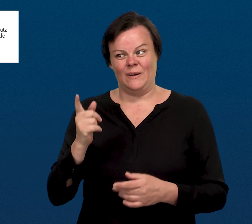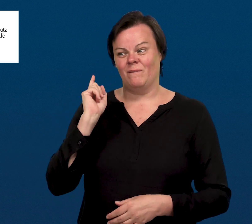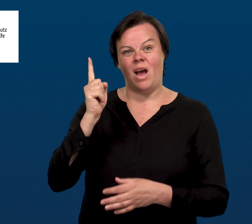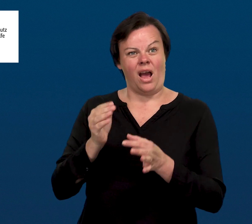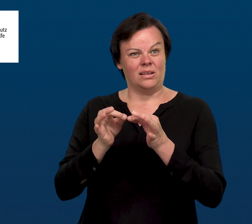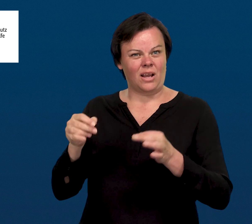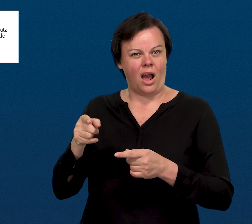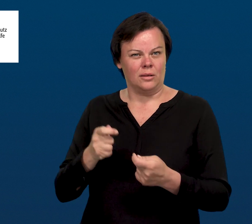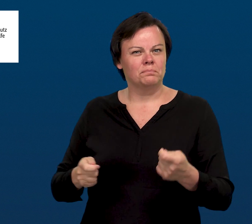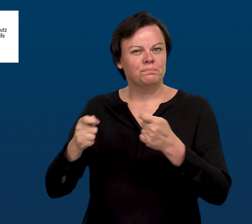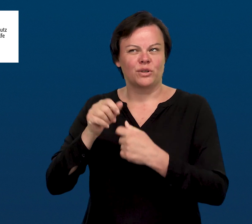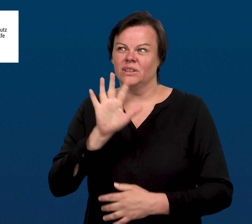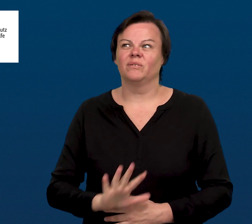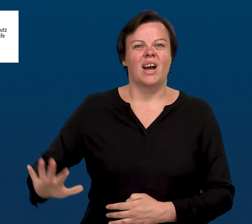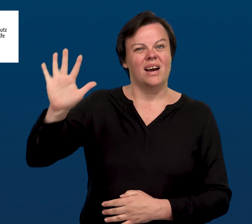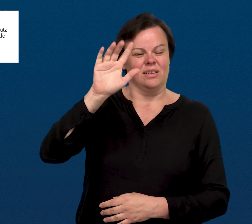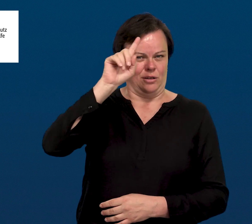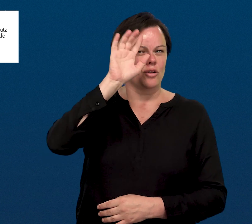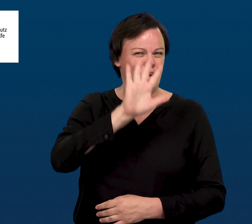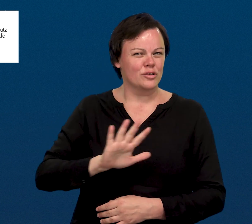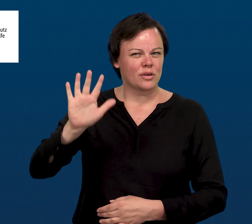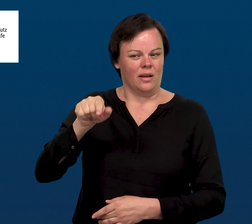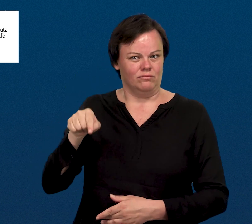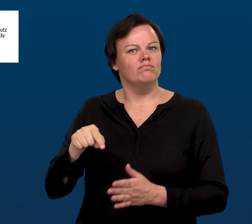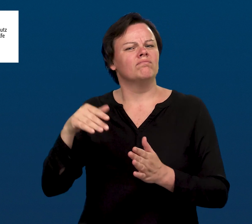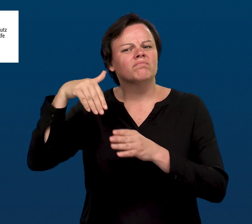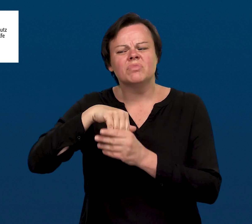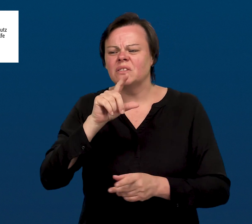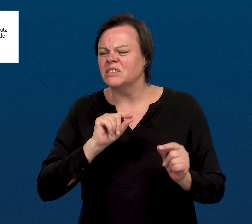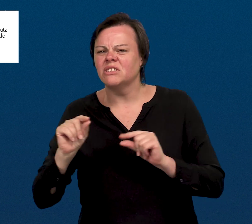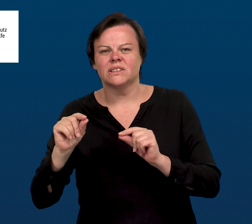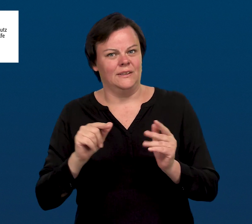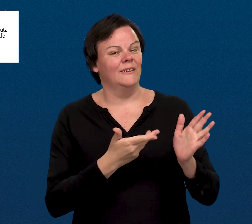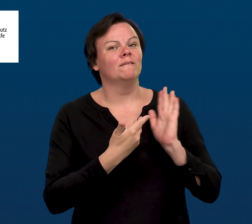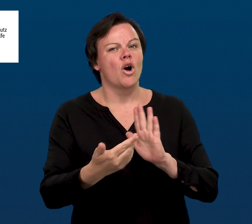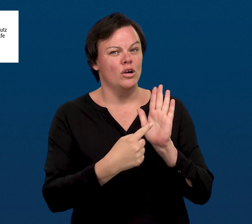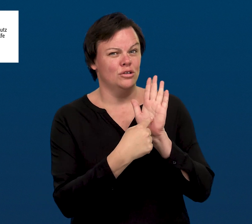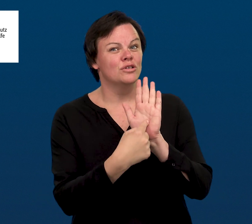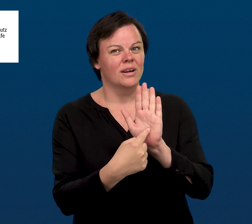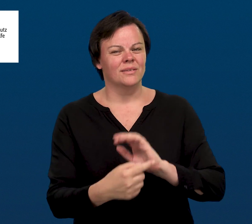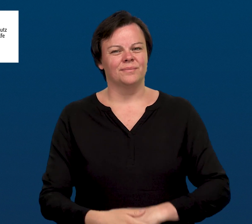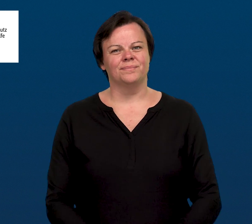den Bundesweiten Warntag vorstellen.